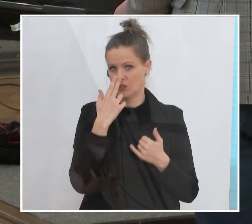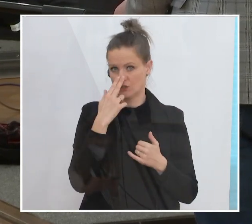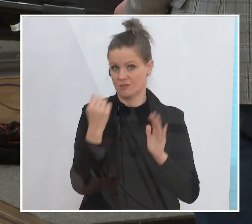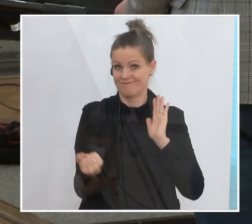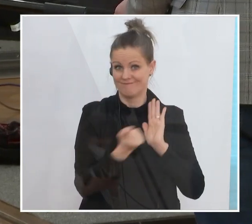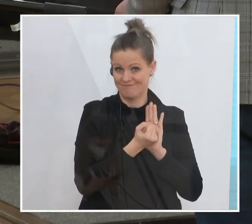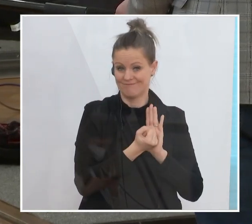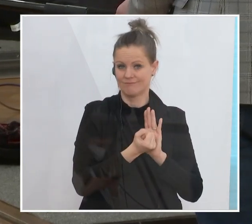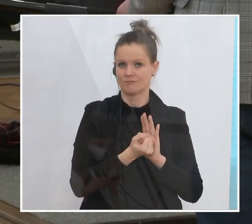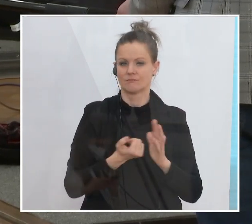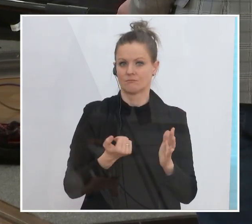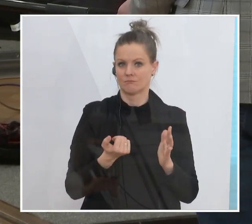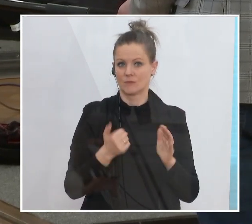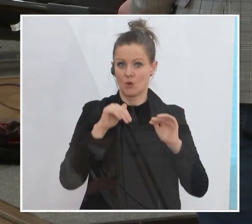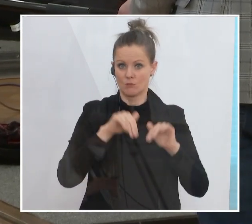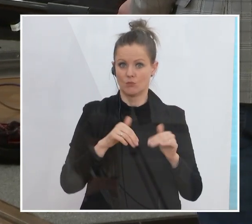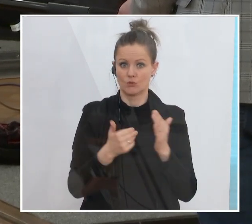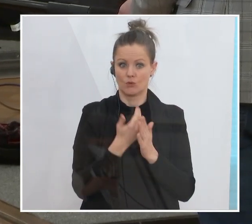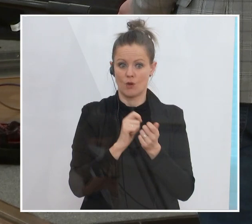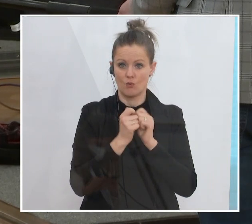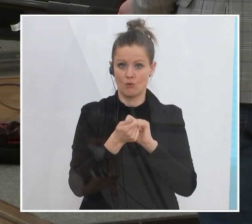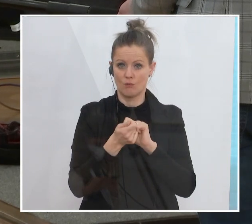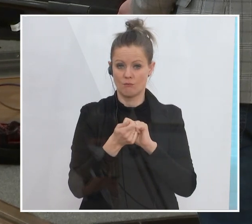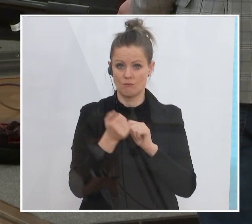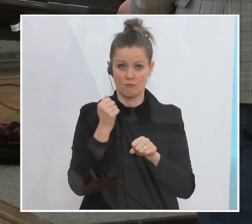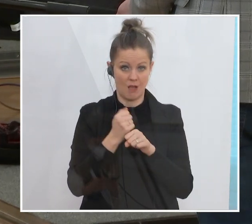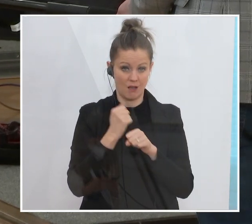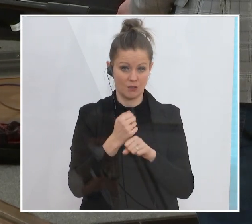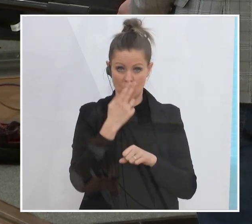ich meine, kann man das oder muss man das auf neue Beine stellen, weil offenbar ist